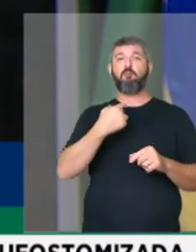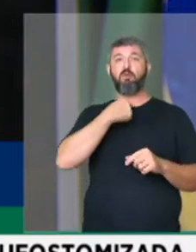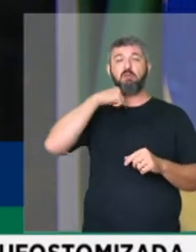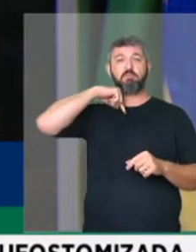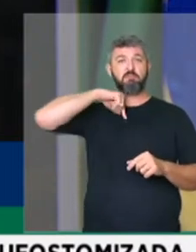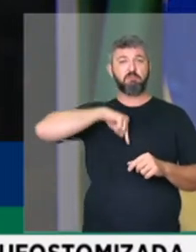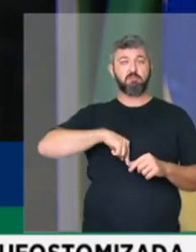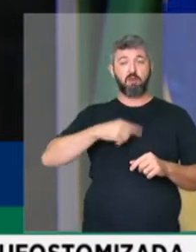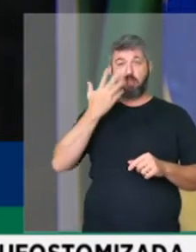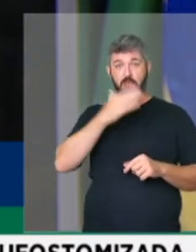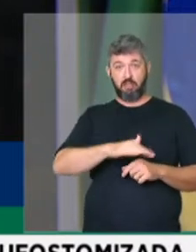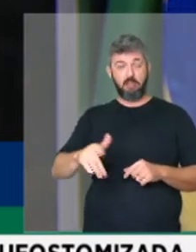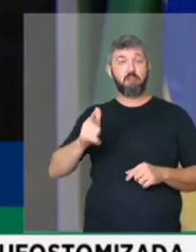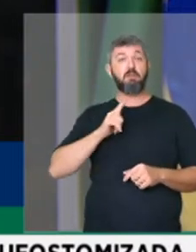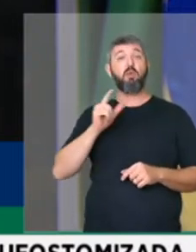SEREM OBSERVADOS, ENTRE ELES A UMIDIFICO AÇÃO,